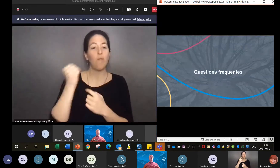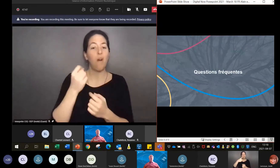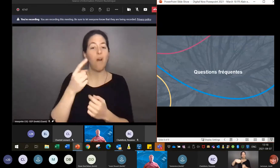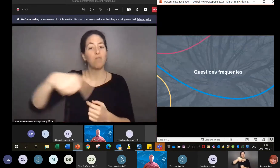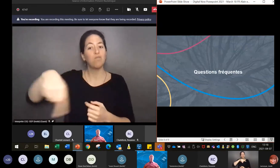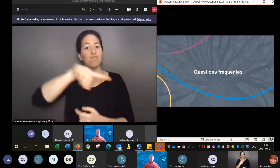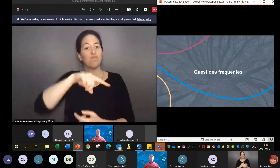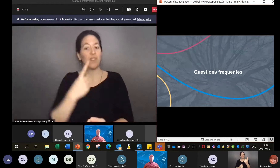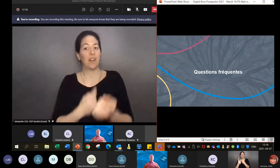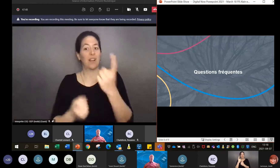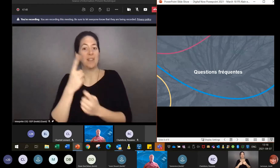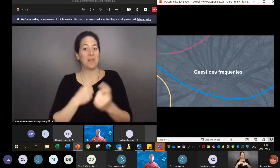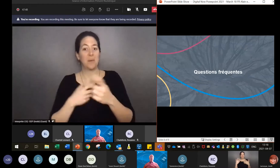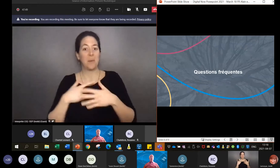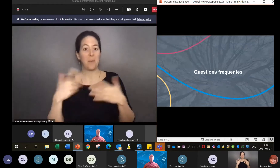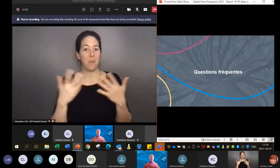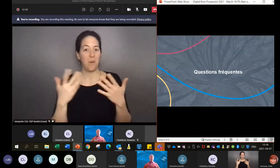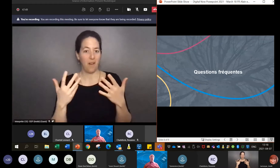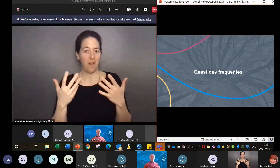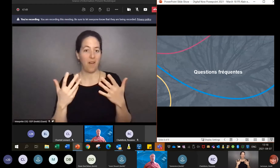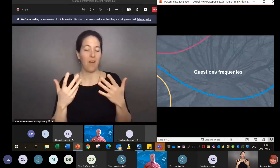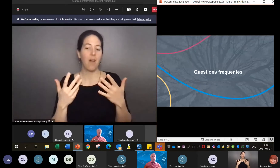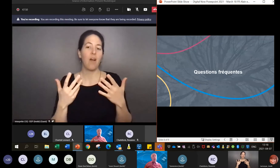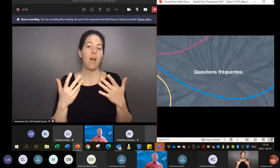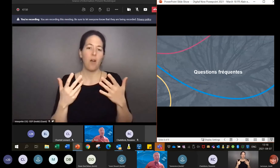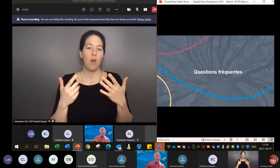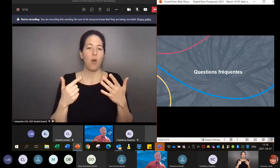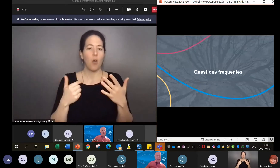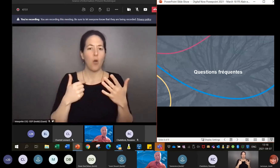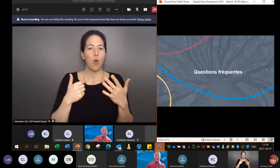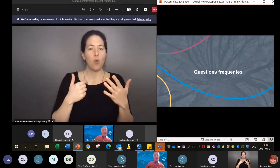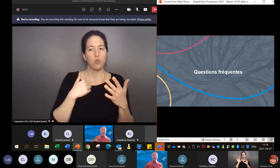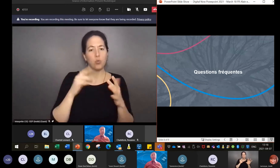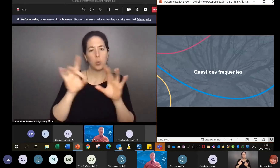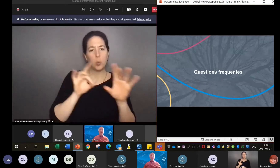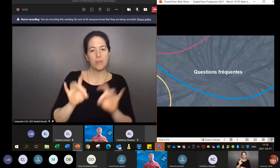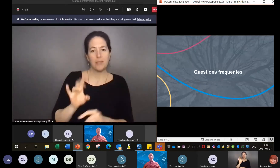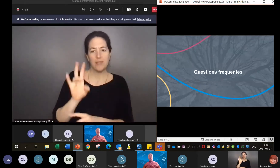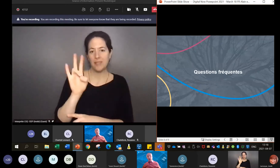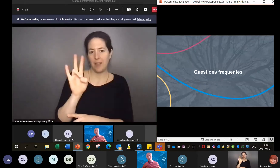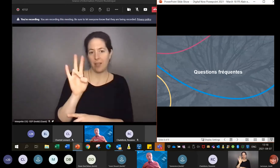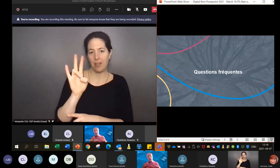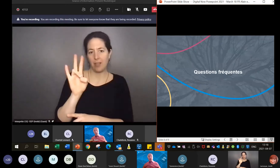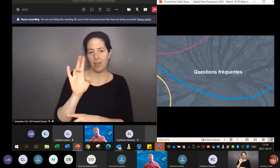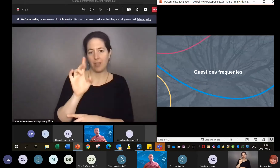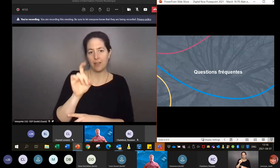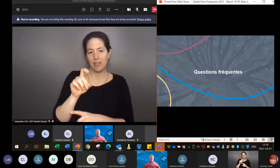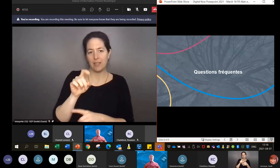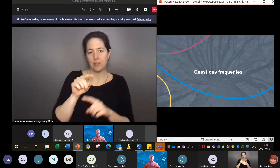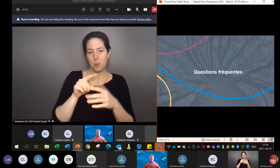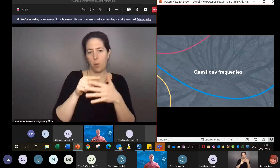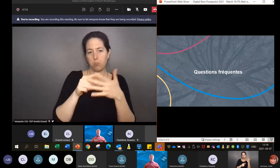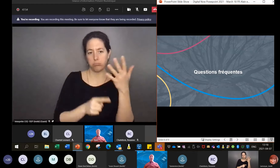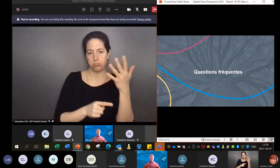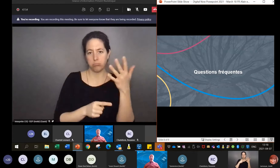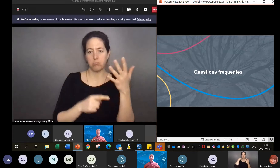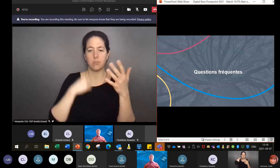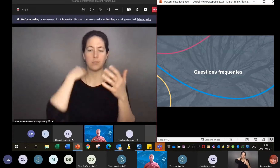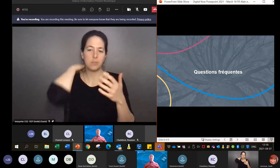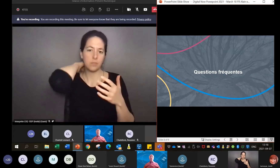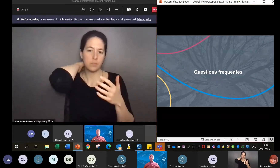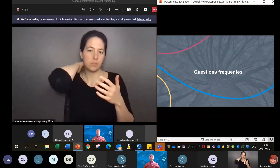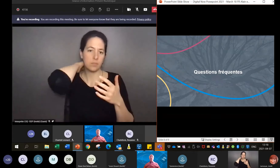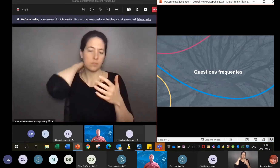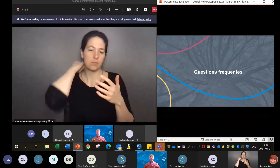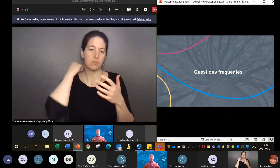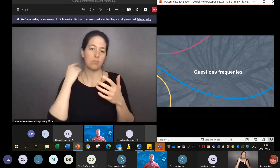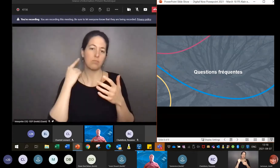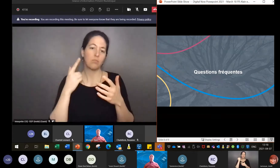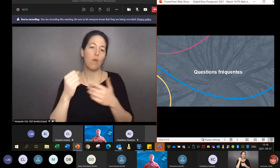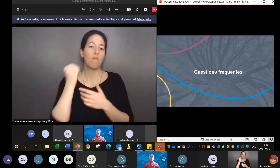j’en ai choisi sept ici parmi les